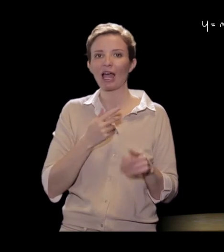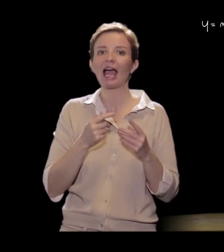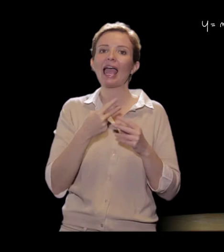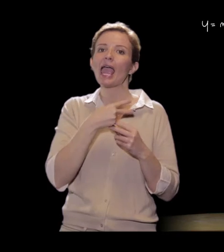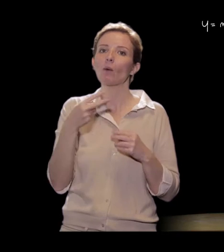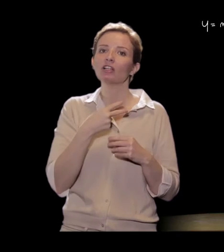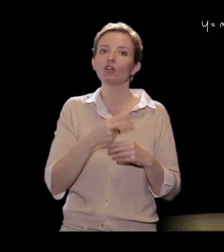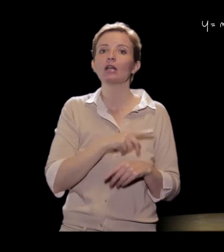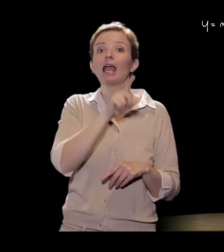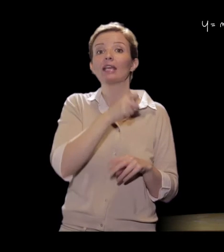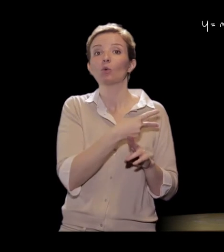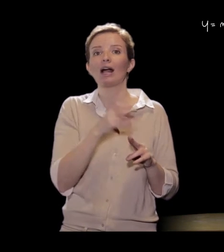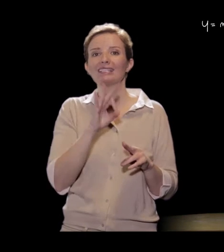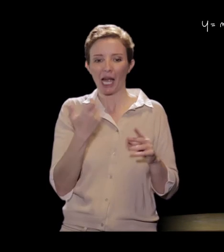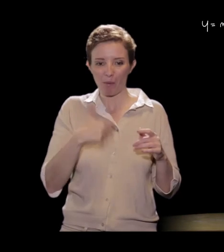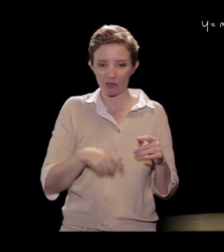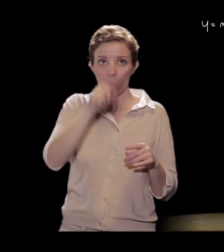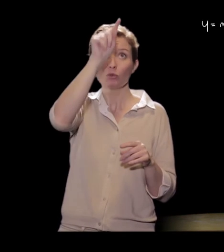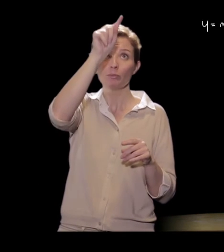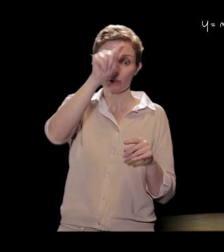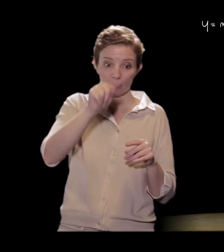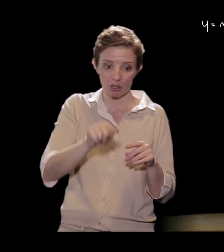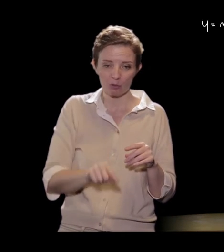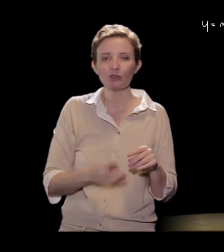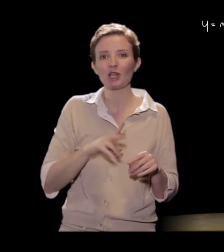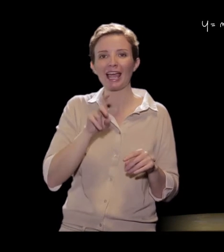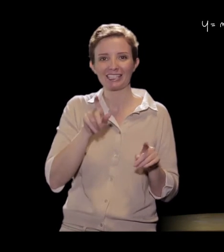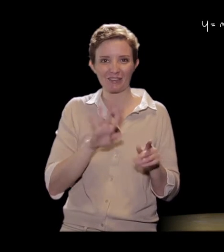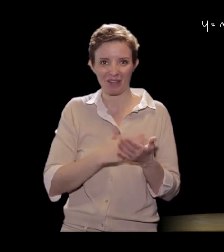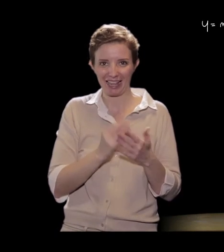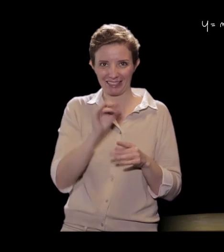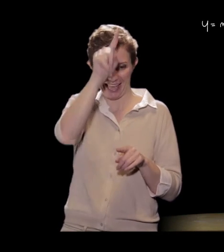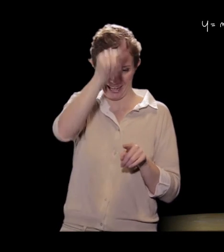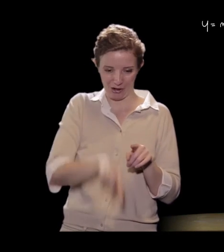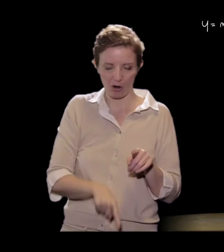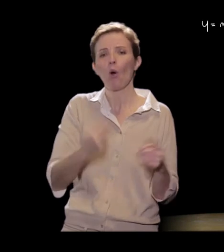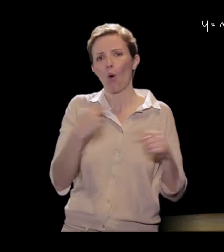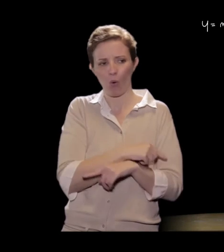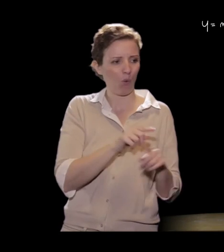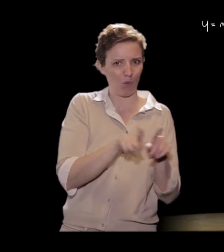essendo l'insieme di tutti i punti caratterizzati da ascissa nulla. L'asse delle x ha equazione y=0.